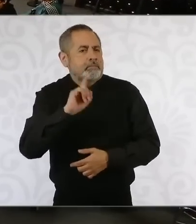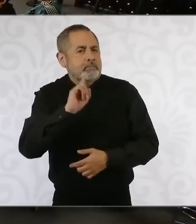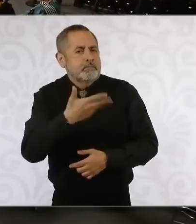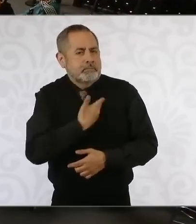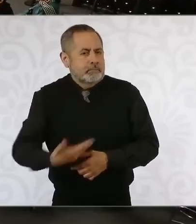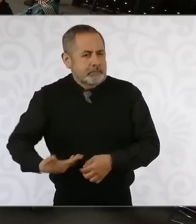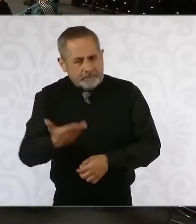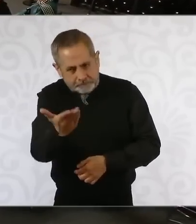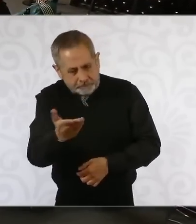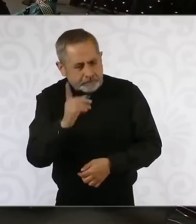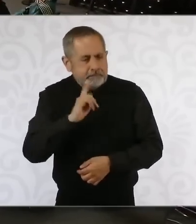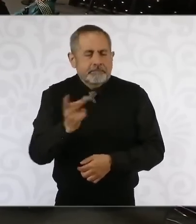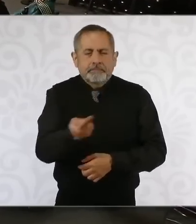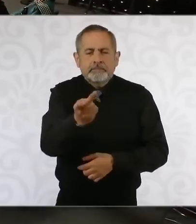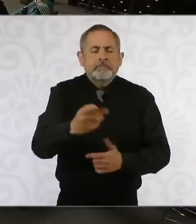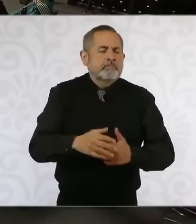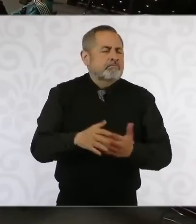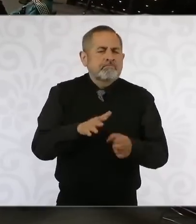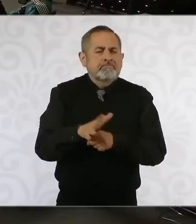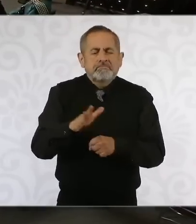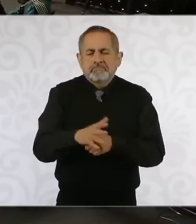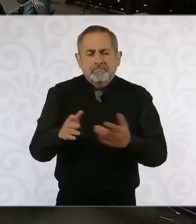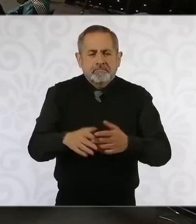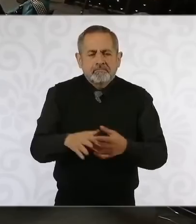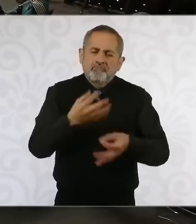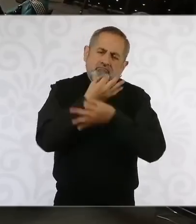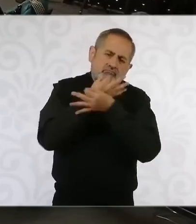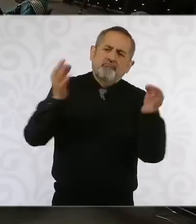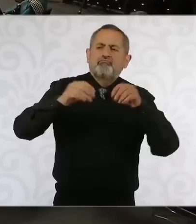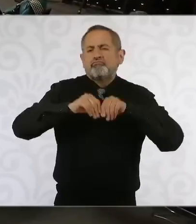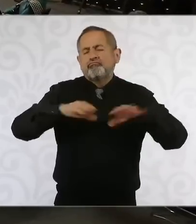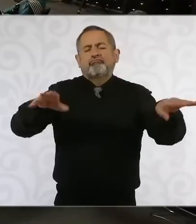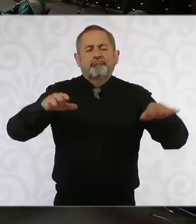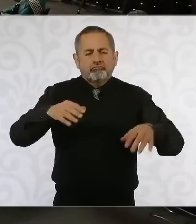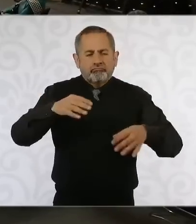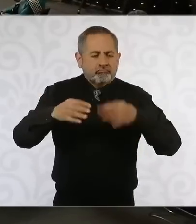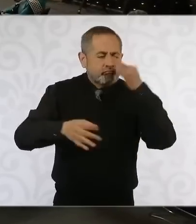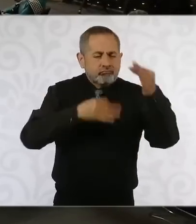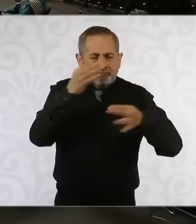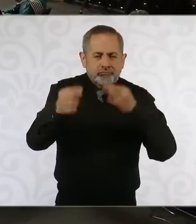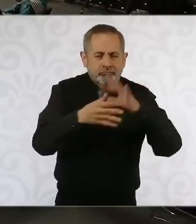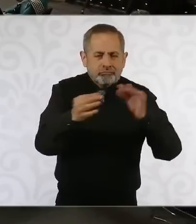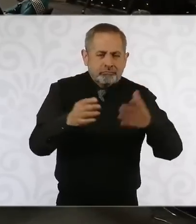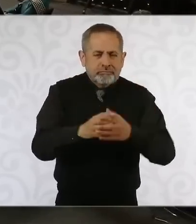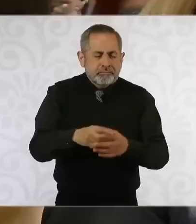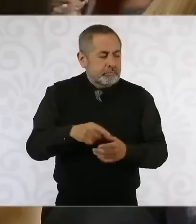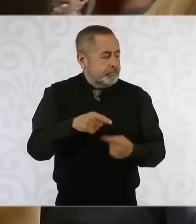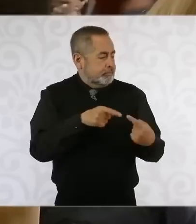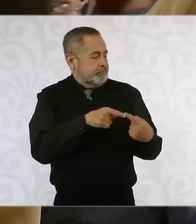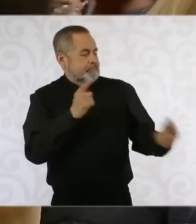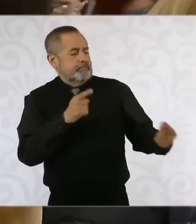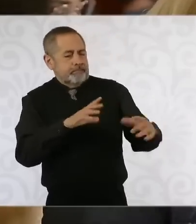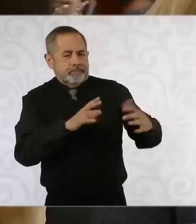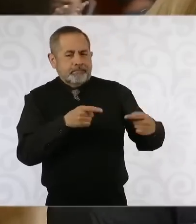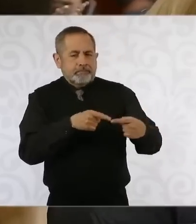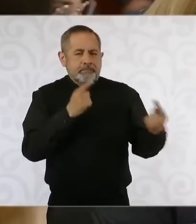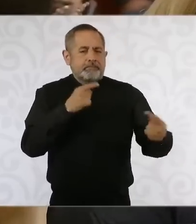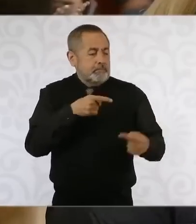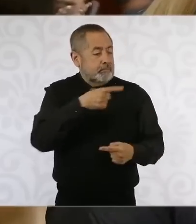primero cuál sería el mensaje que usted enviaría hacia los hacia los que bueno iniciaron el año